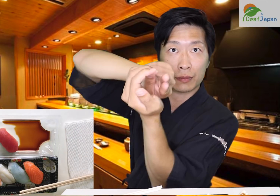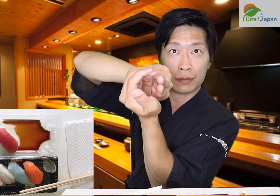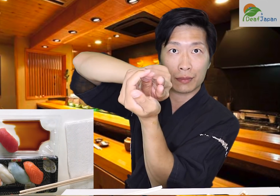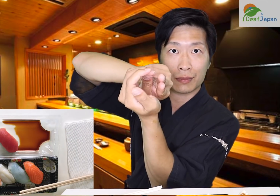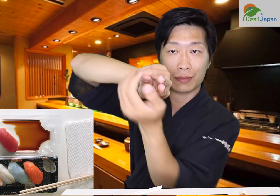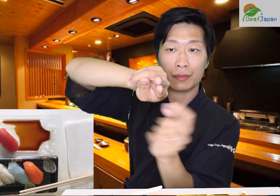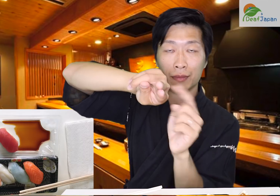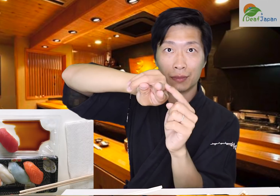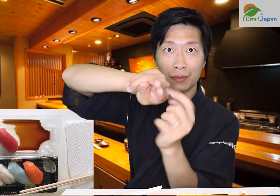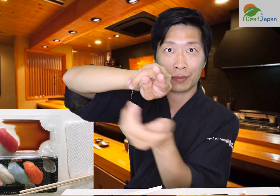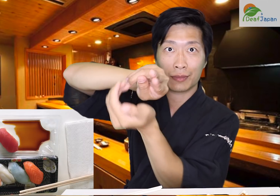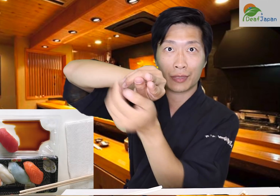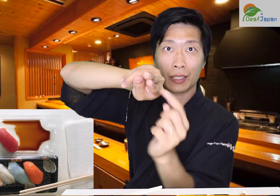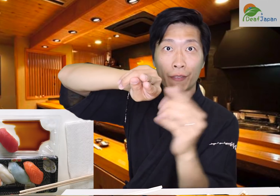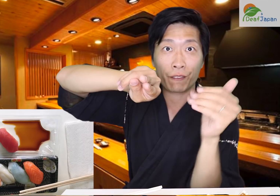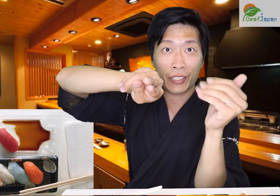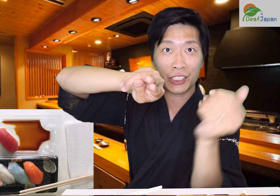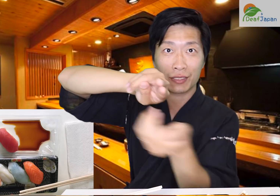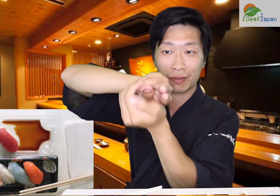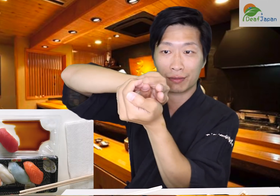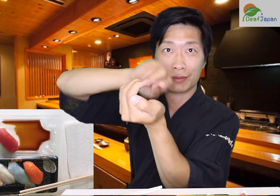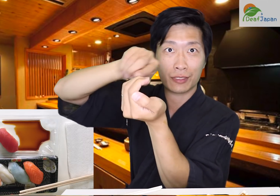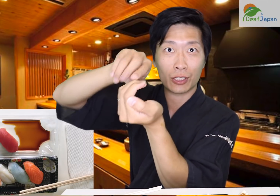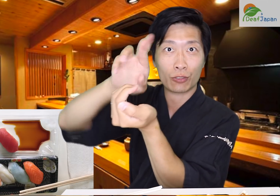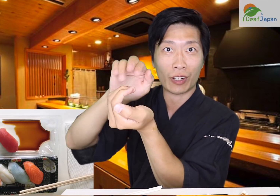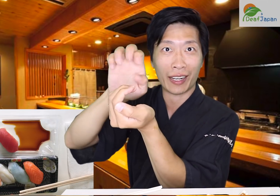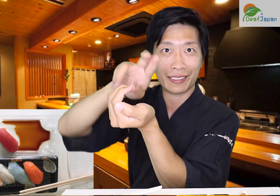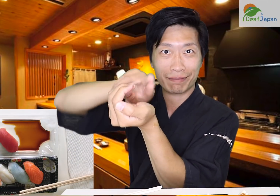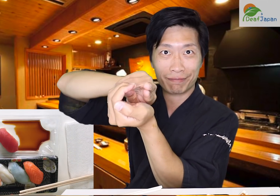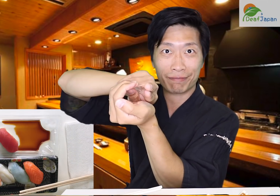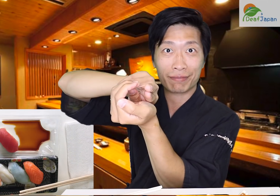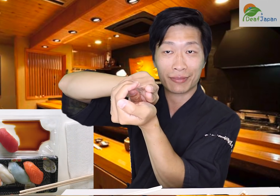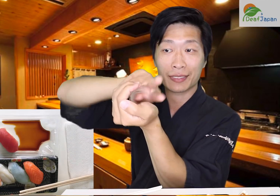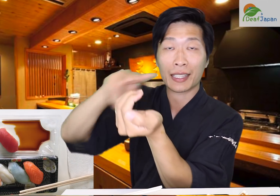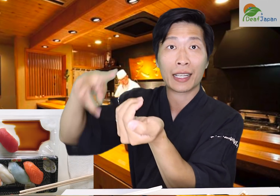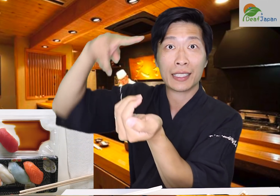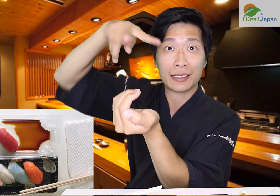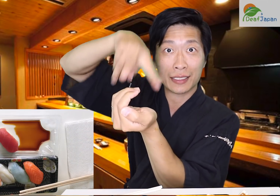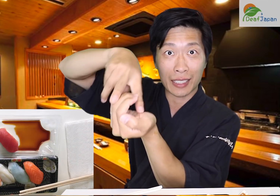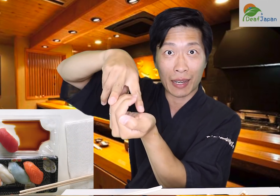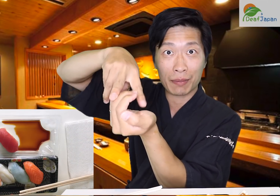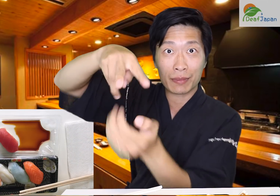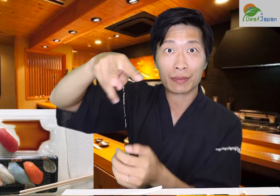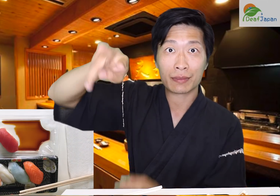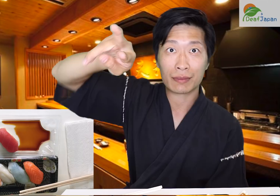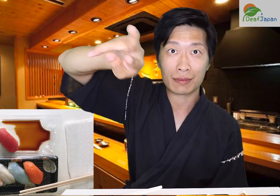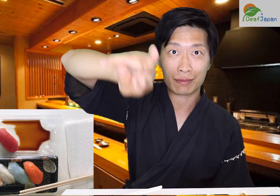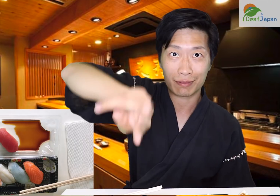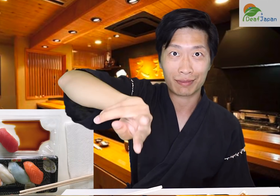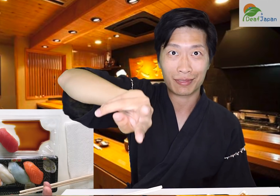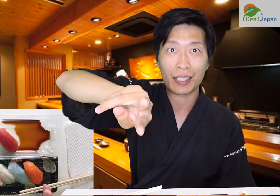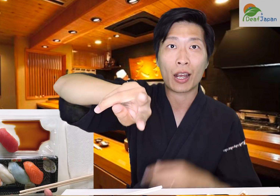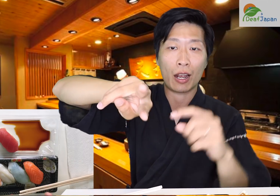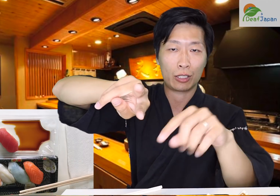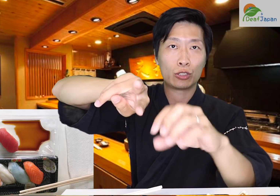Jetzt lege das Sushi auf eine Seite, so dass der Fisch zur Seite zeigt. Dann nimmst du das Sushi